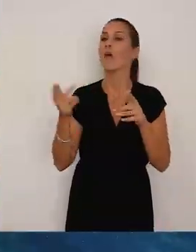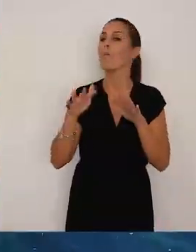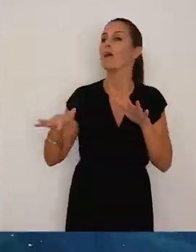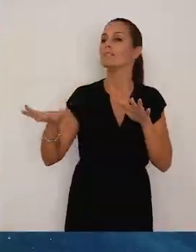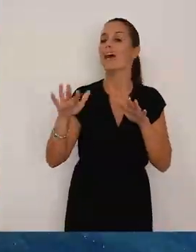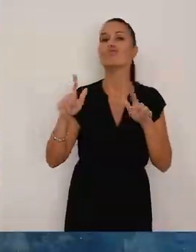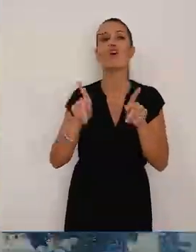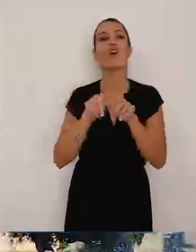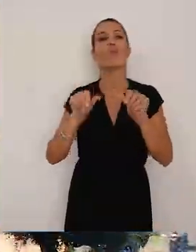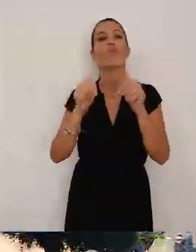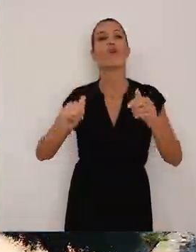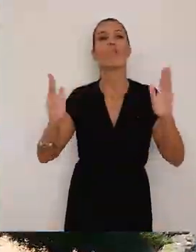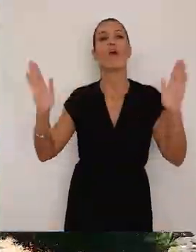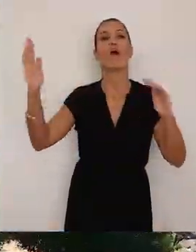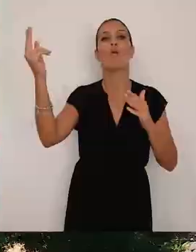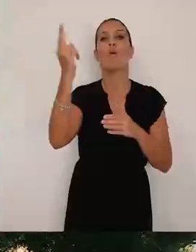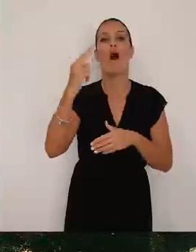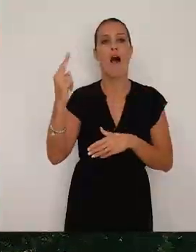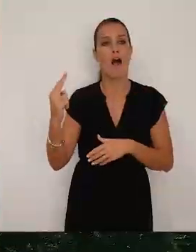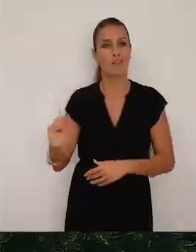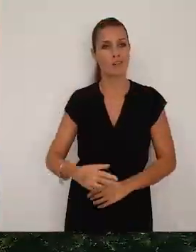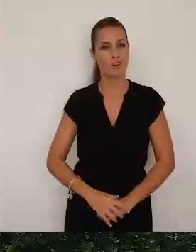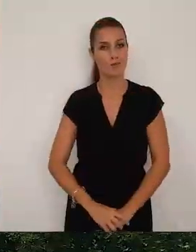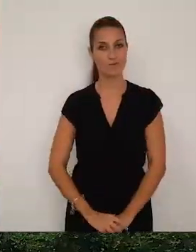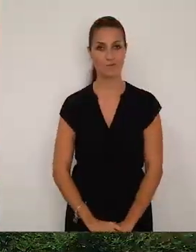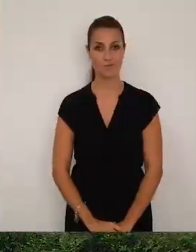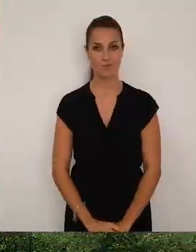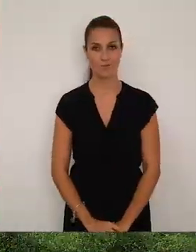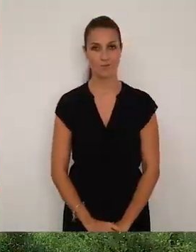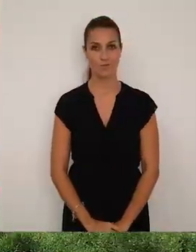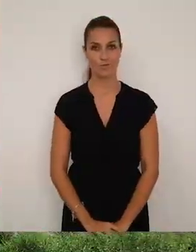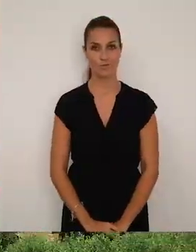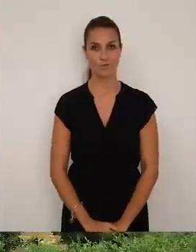che qui sulle coste leucane non hanno eguali.